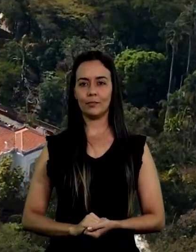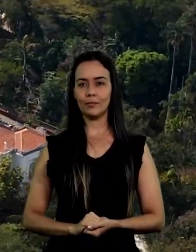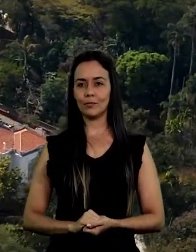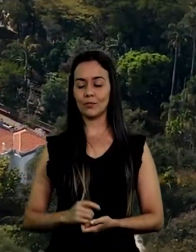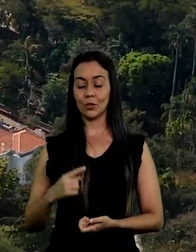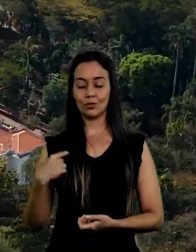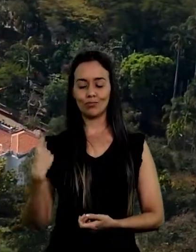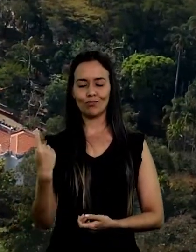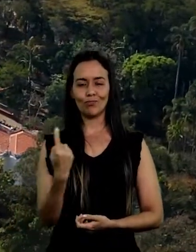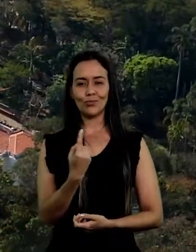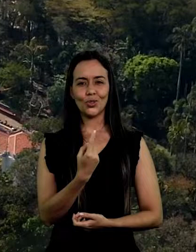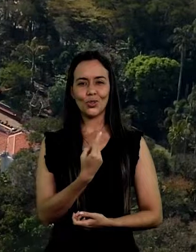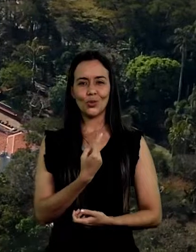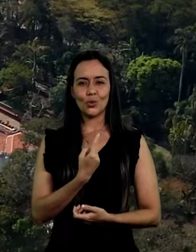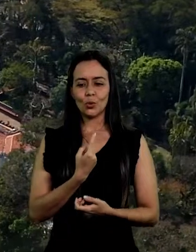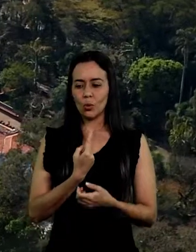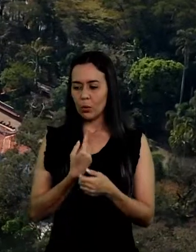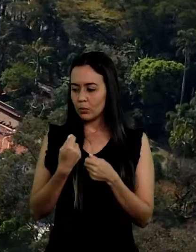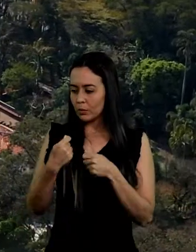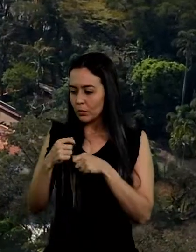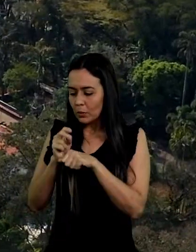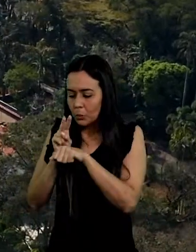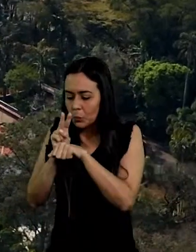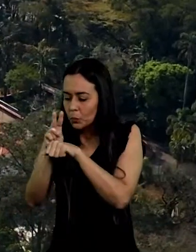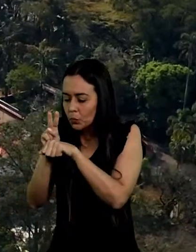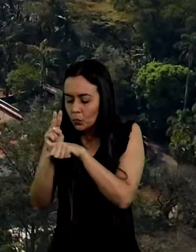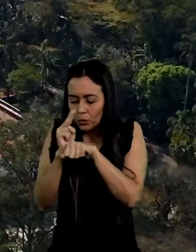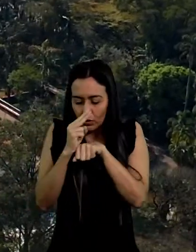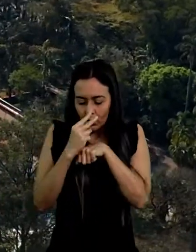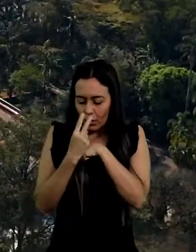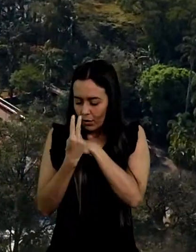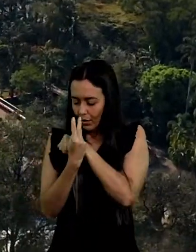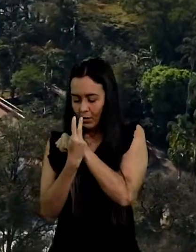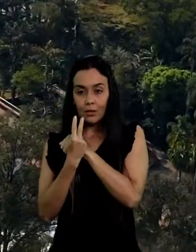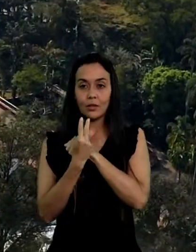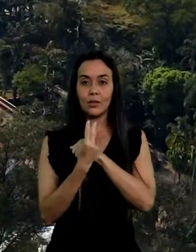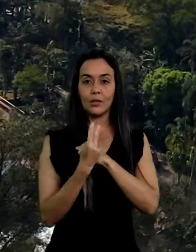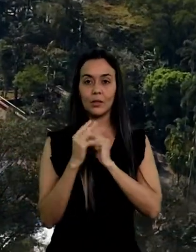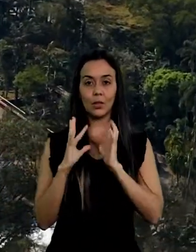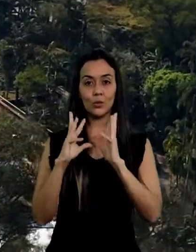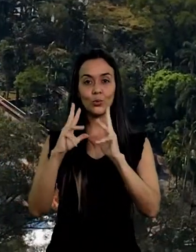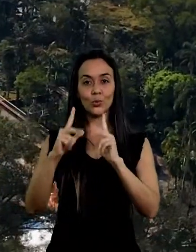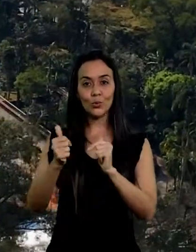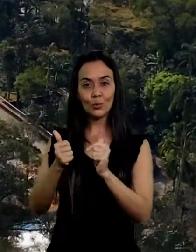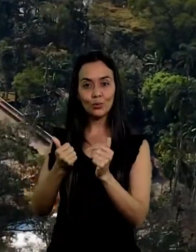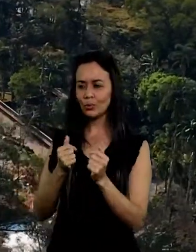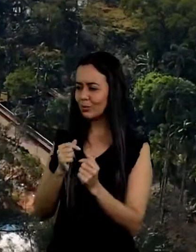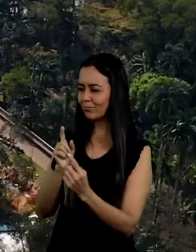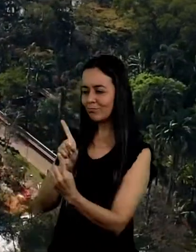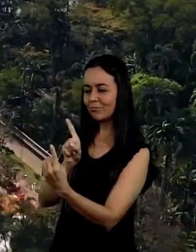Estamos tomados por uma onda de cuidados, todos nós. Cuidar de mim, cuidar da minha saúde,